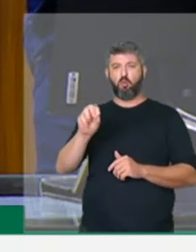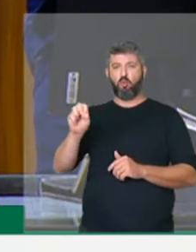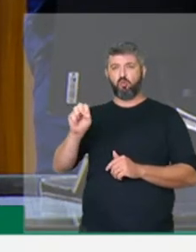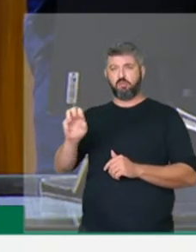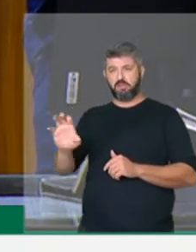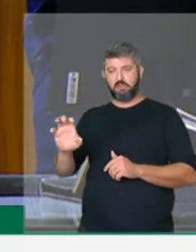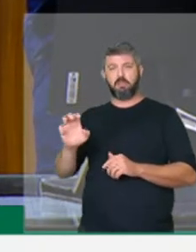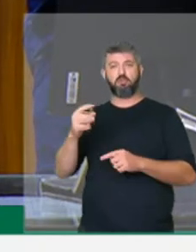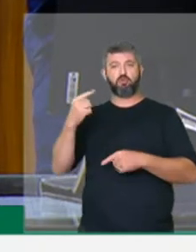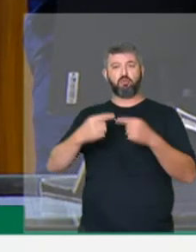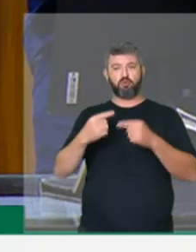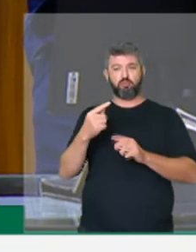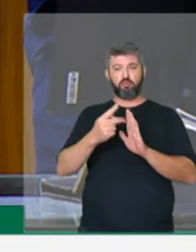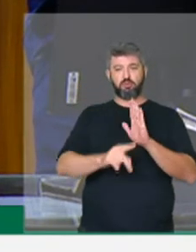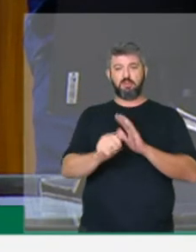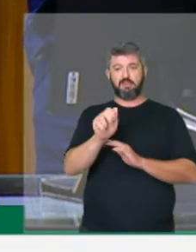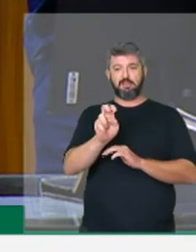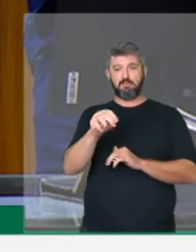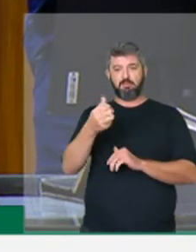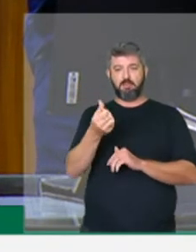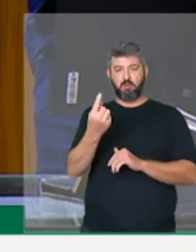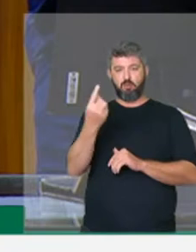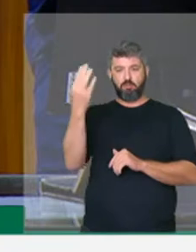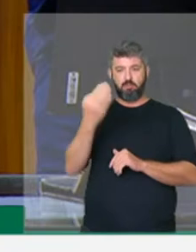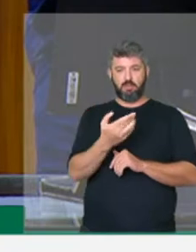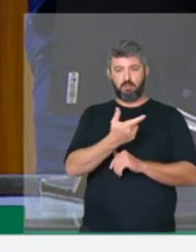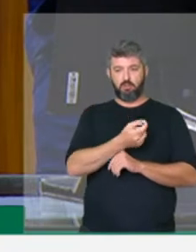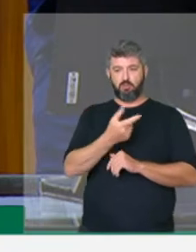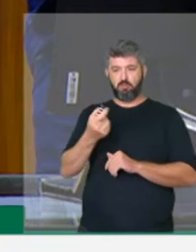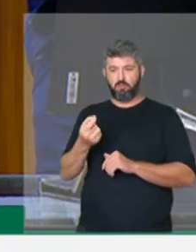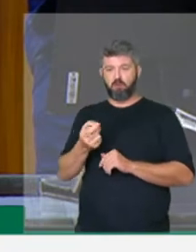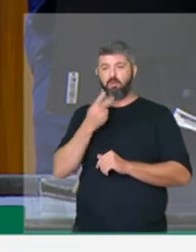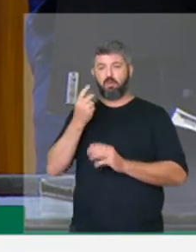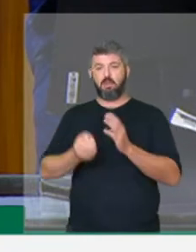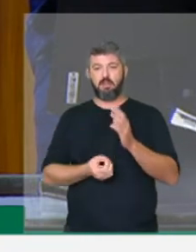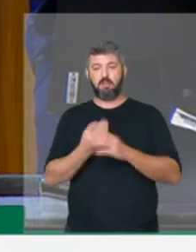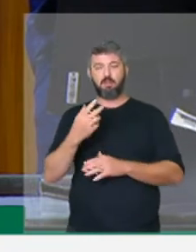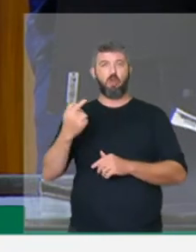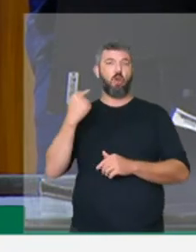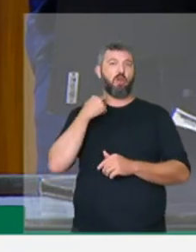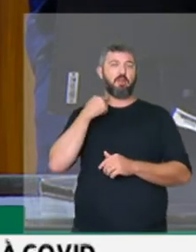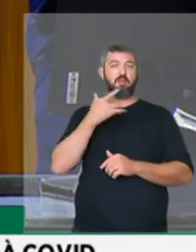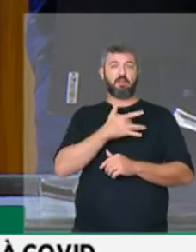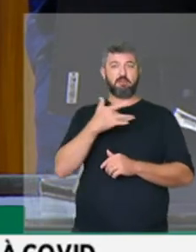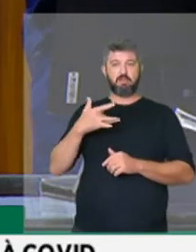SUA ARRECADAÇÃO PARA O SISTEMA ÚNICO DE SAÚDE E EXCEPCIONALMENTE PARA AS AÇÕES DE PREVENÇÃO, CONTENÇÃO, COMBATE E MITIGAÇÃO DOS EFEITOS DA